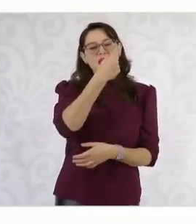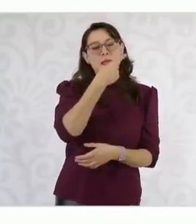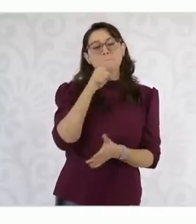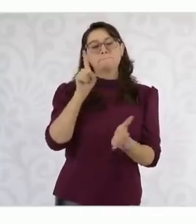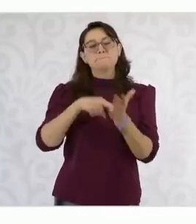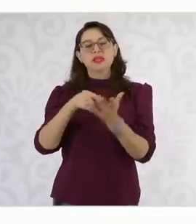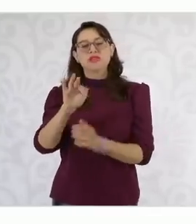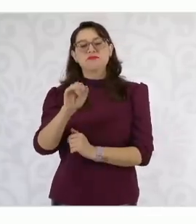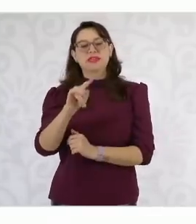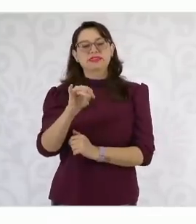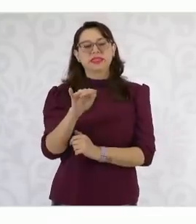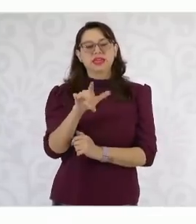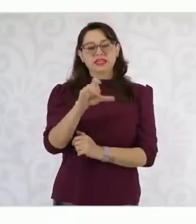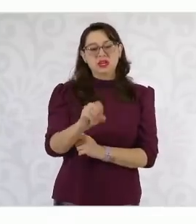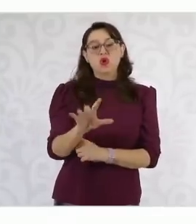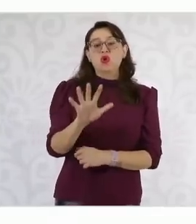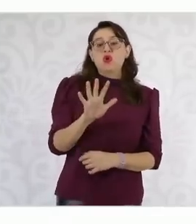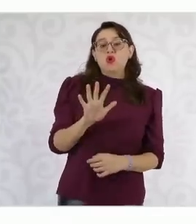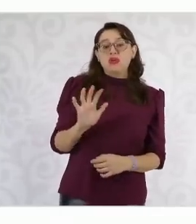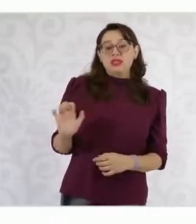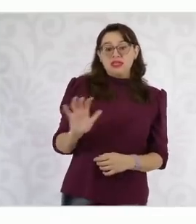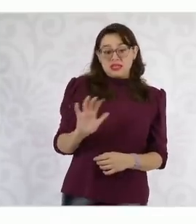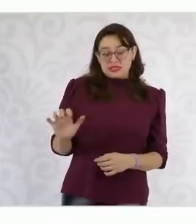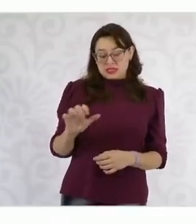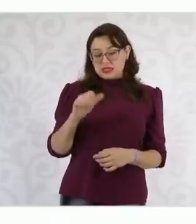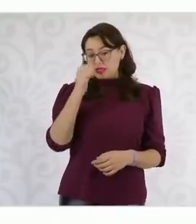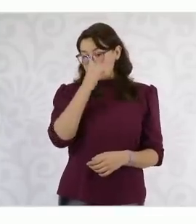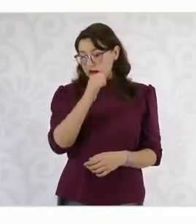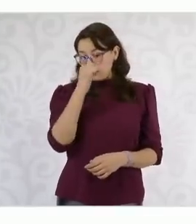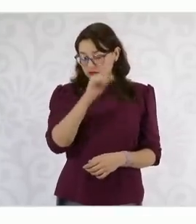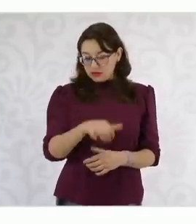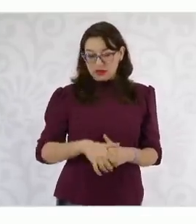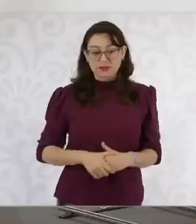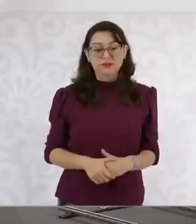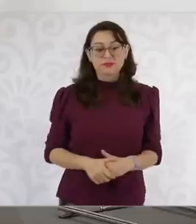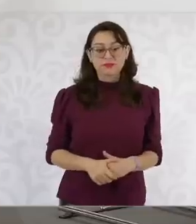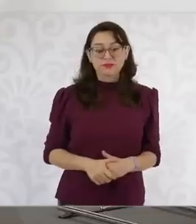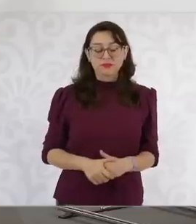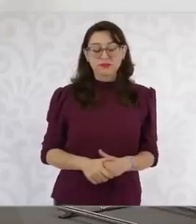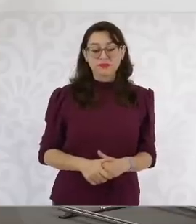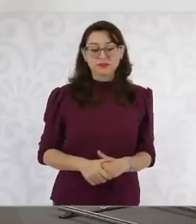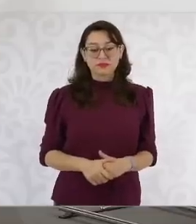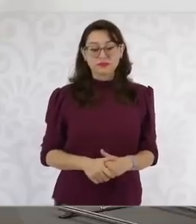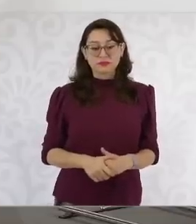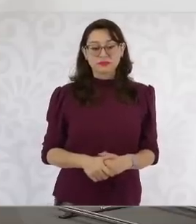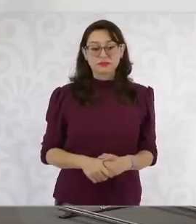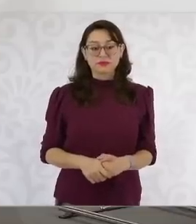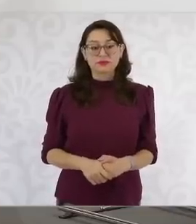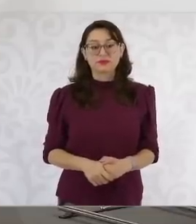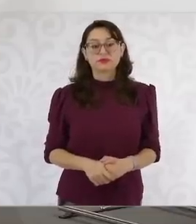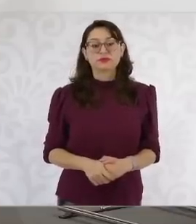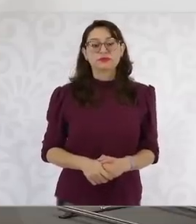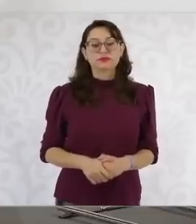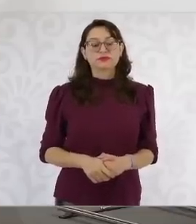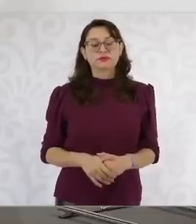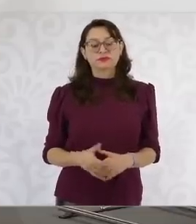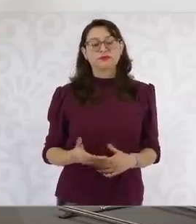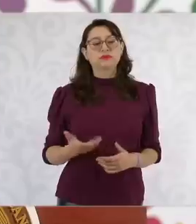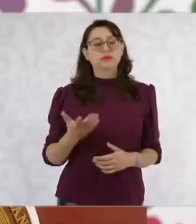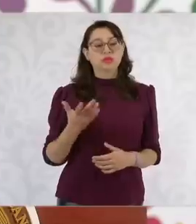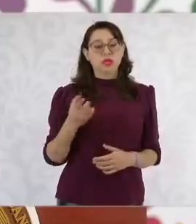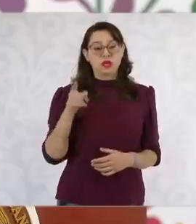así como 500 dosis perdón de cocaína en Colima elementos de la Secretaría de Marina aseguraron